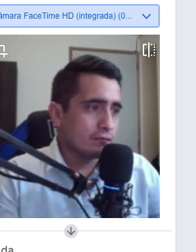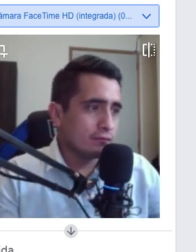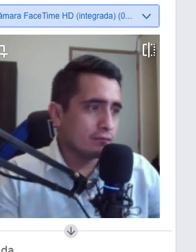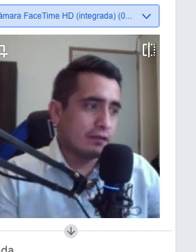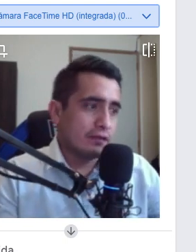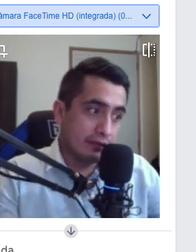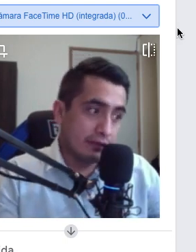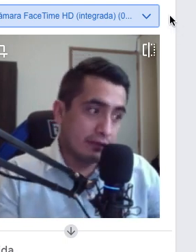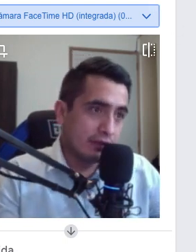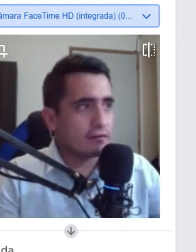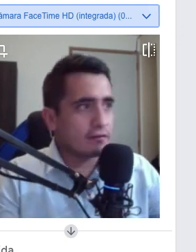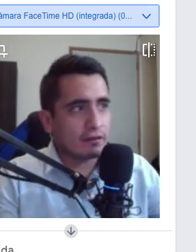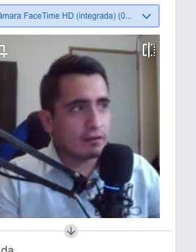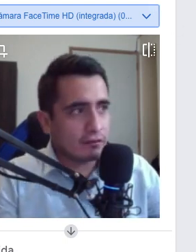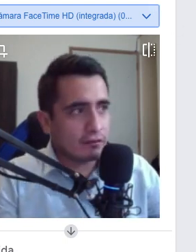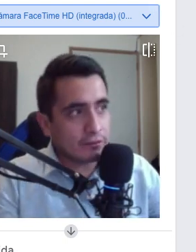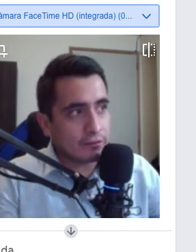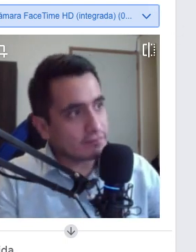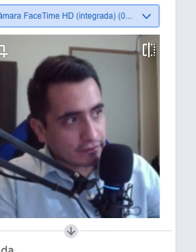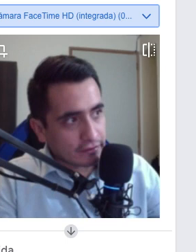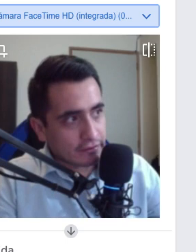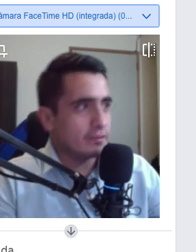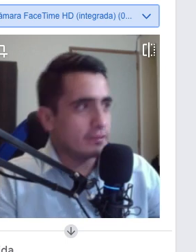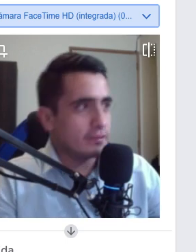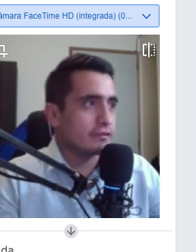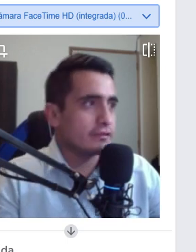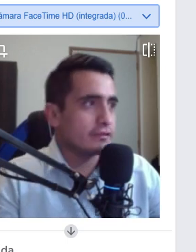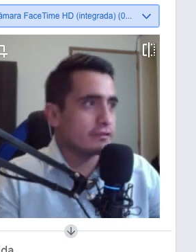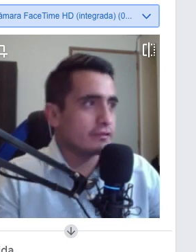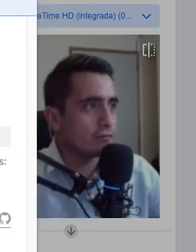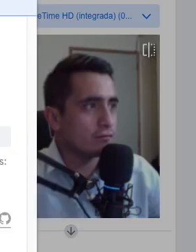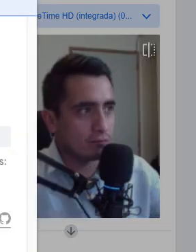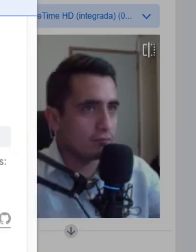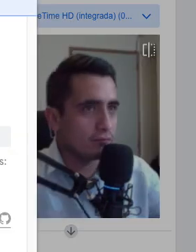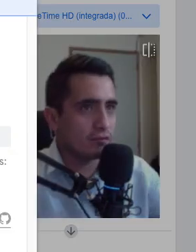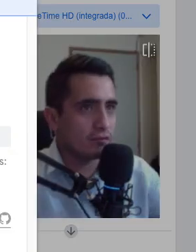decides hacerlo ya vas a tener que meterte el código entonces nos vamos a exportar modelo